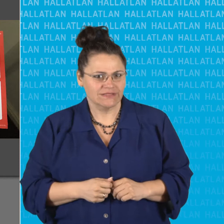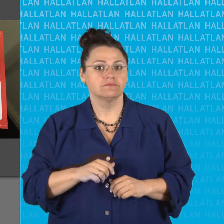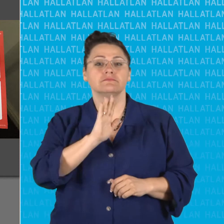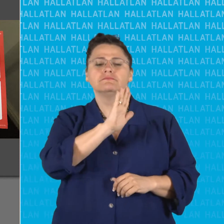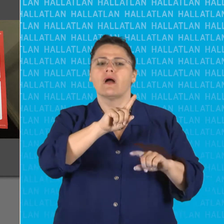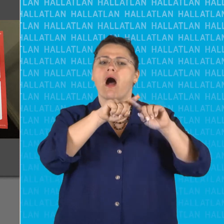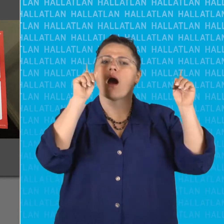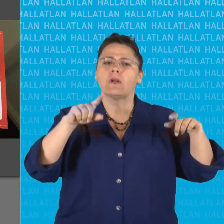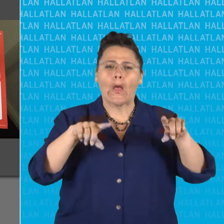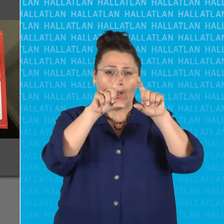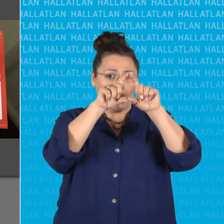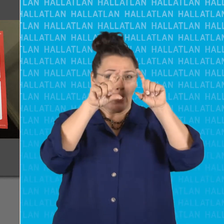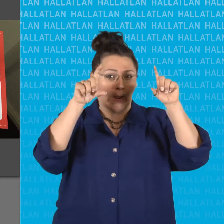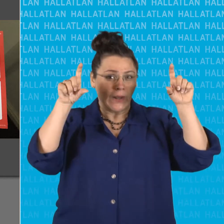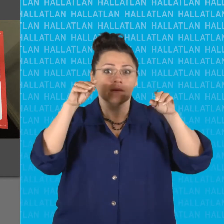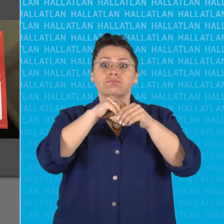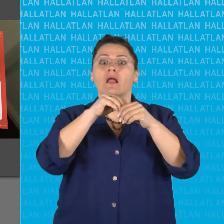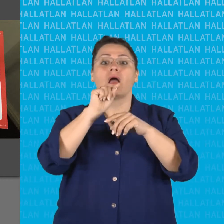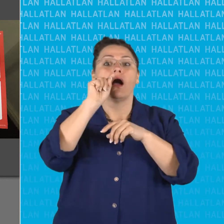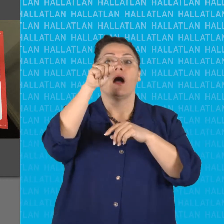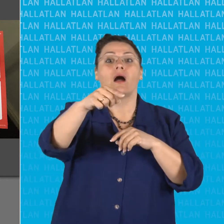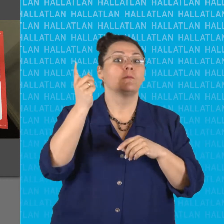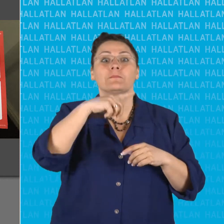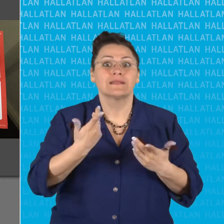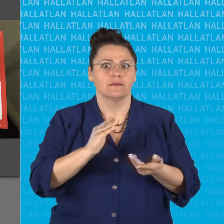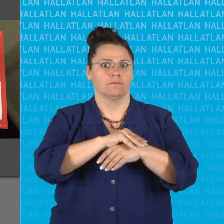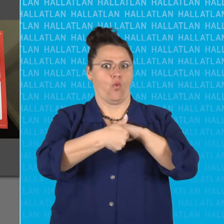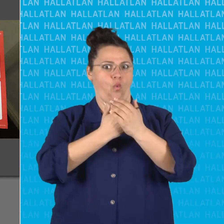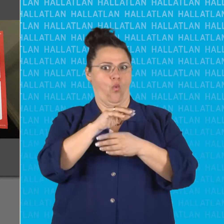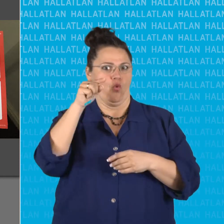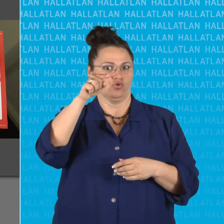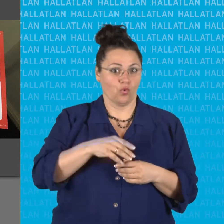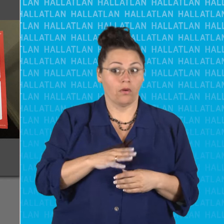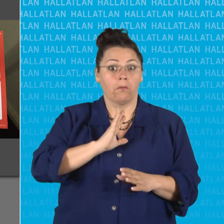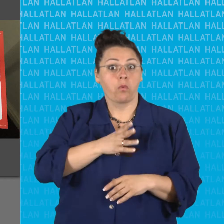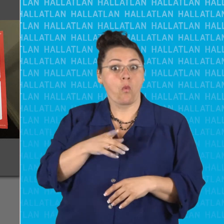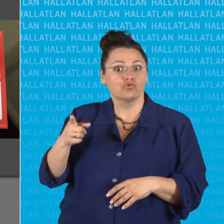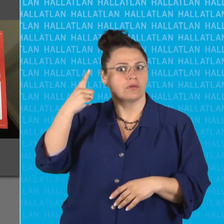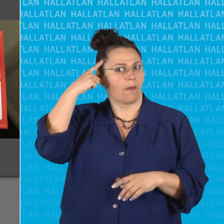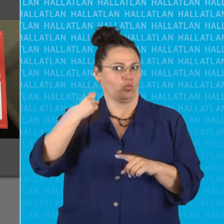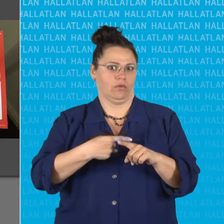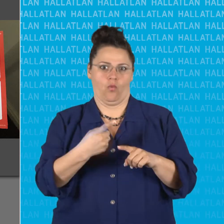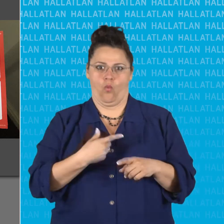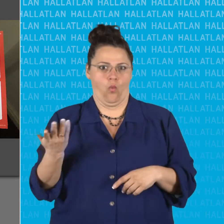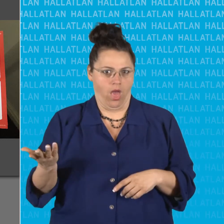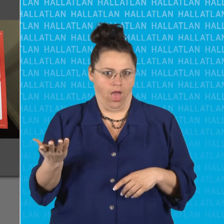Amit a dobás pillanatában a postás nem tudott, hogy a kis ablak a mosdóhoz tartozik,